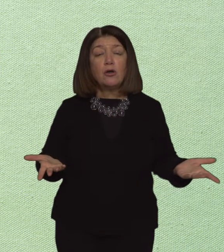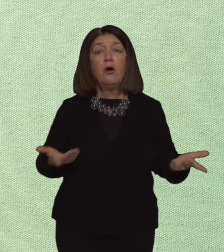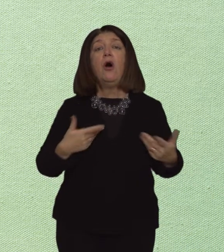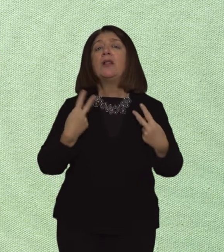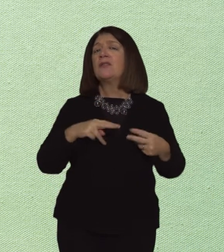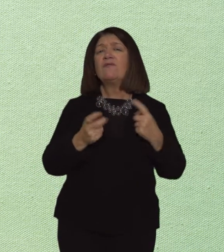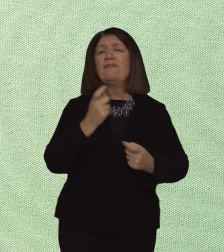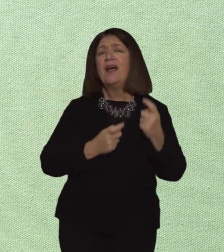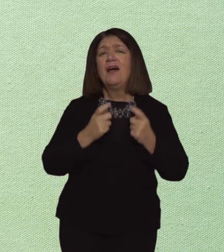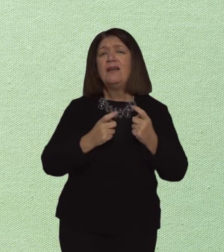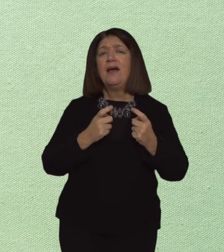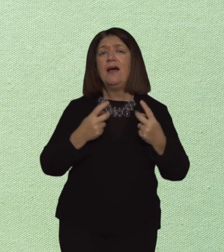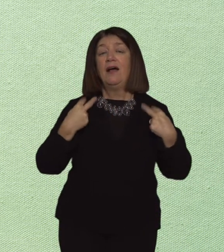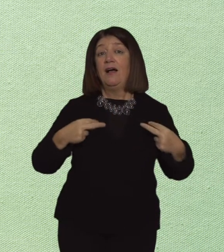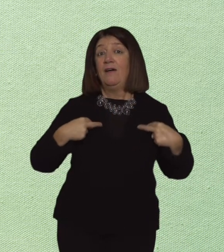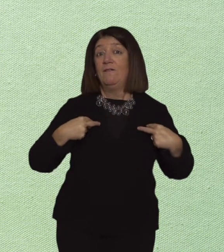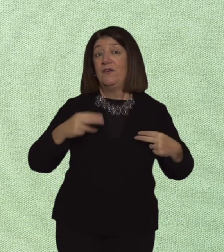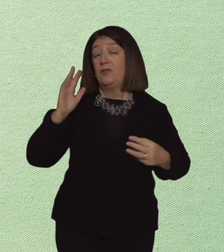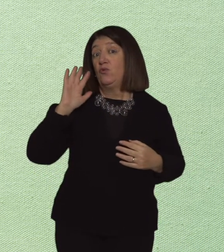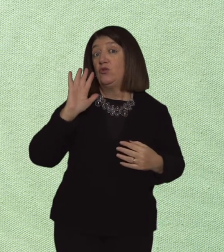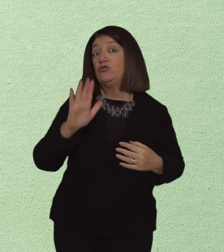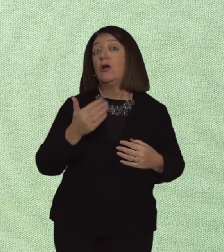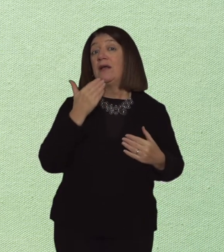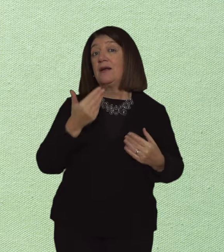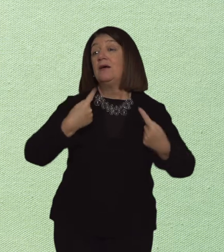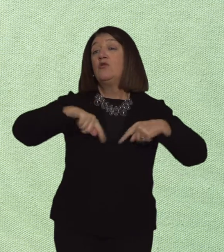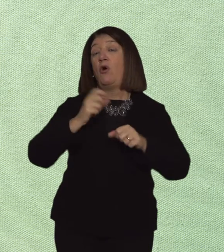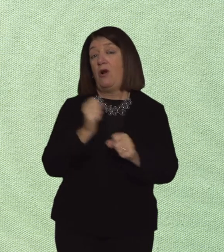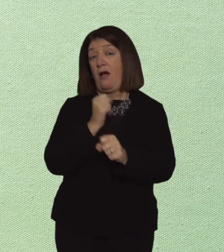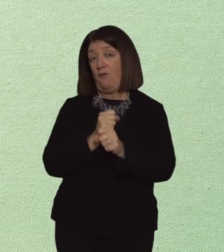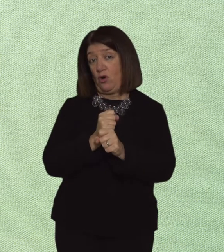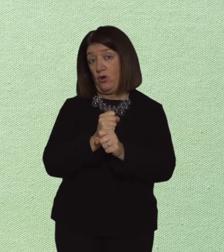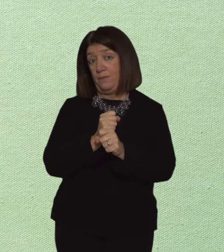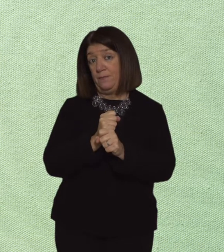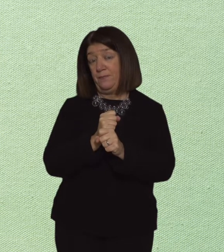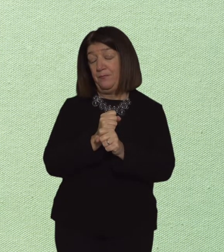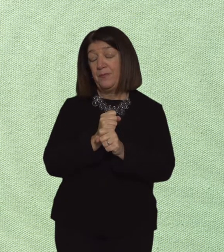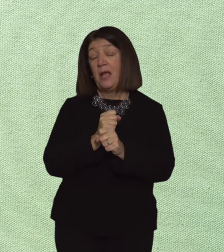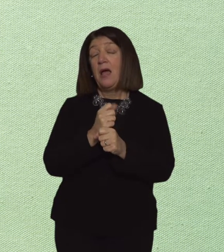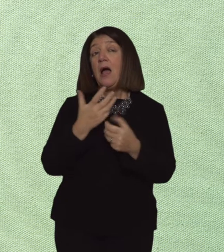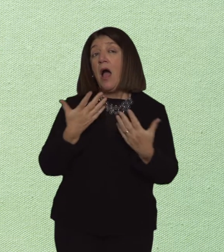nostra quotidianità e soprattutto nel nostro lavoro. Ora, quanto è importante riconoscere